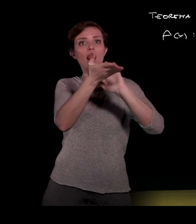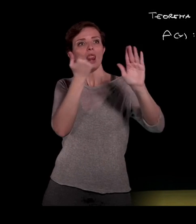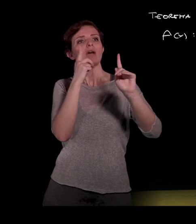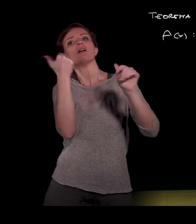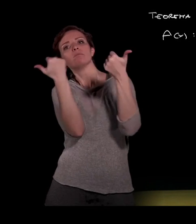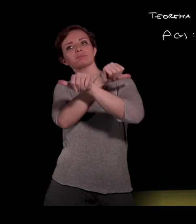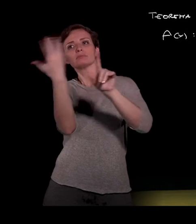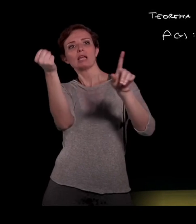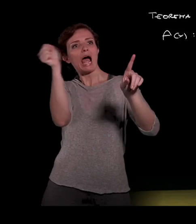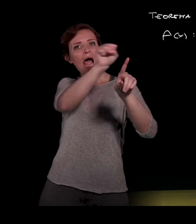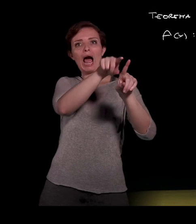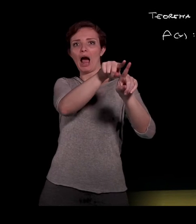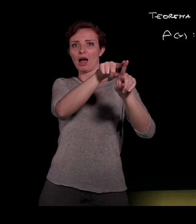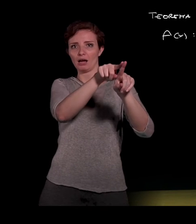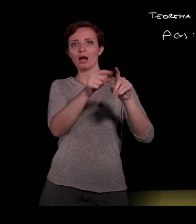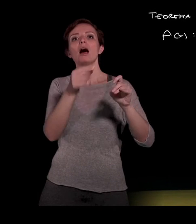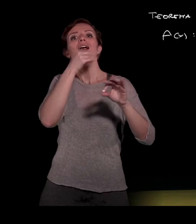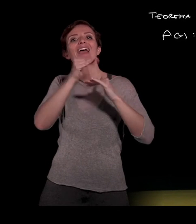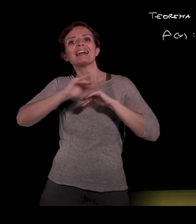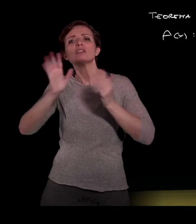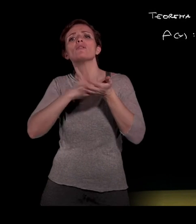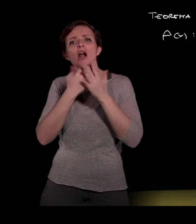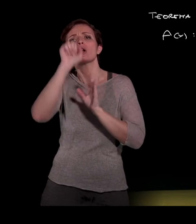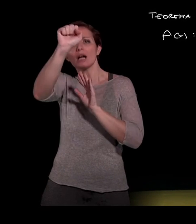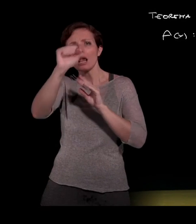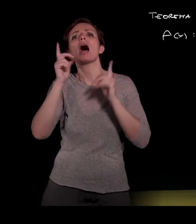Quindi, il resto è il valore di A in corrispondenza di A.